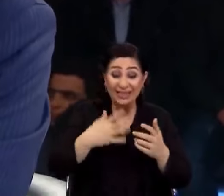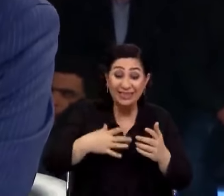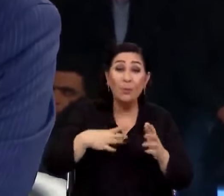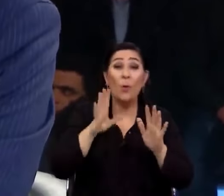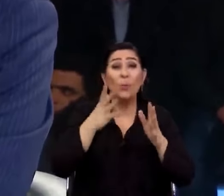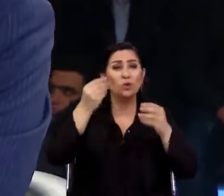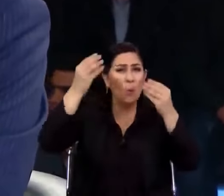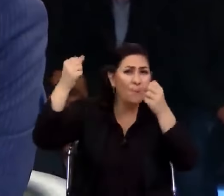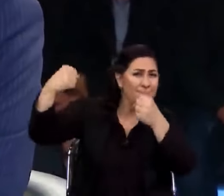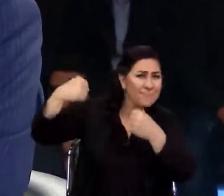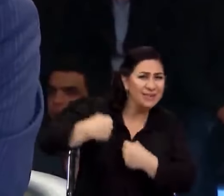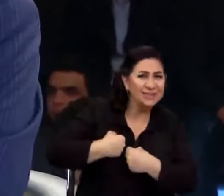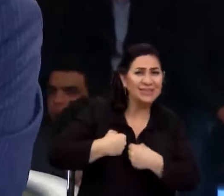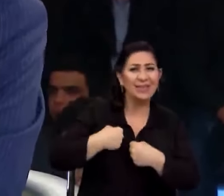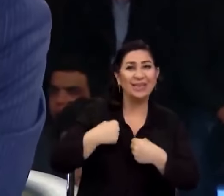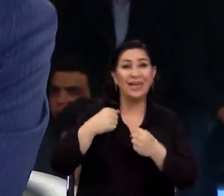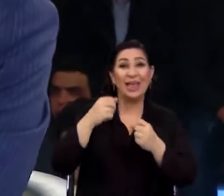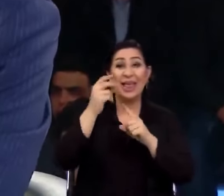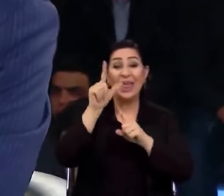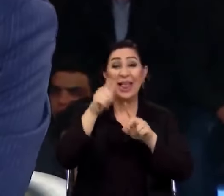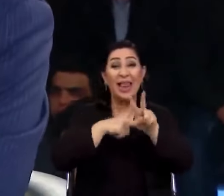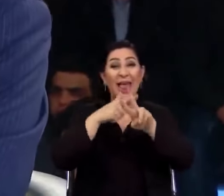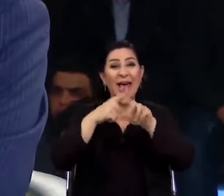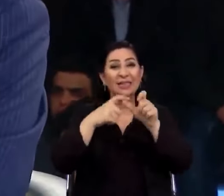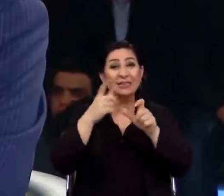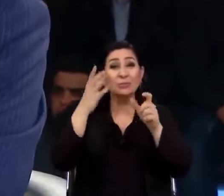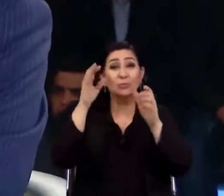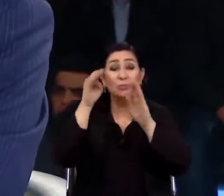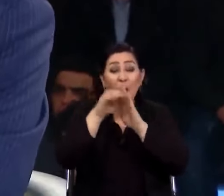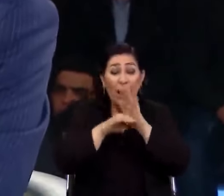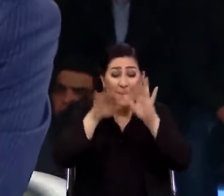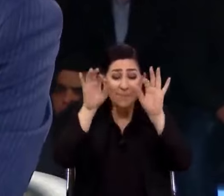baskı var İlyas'ın şarkı söylemesi için program daha başladı dakika bir hemen